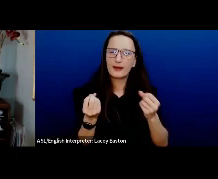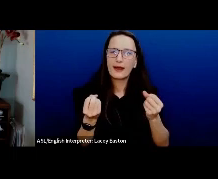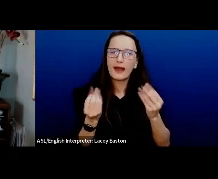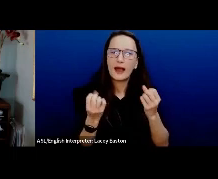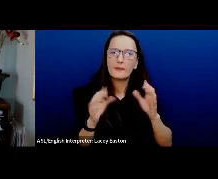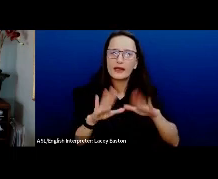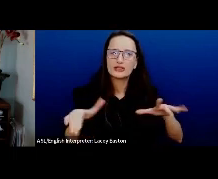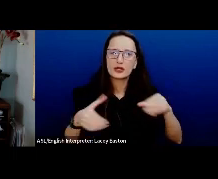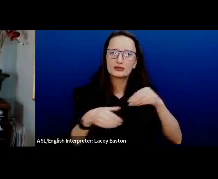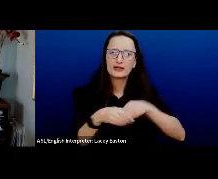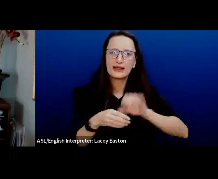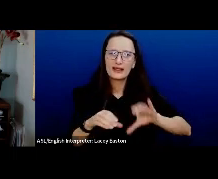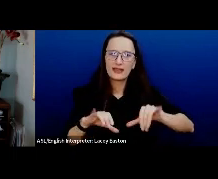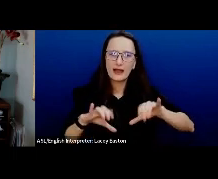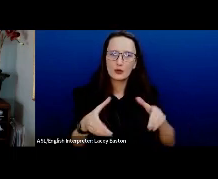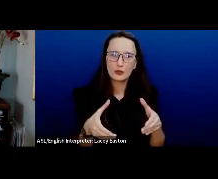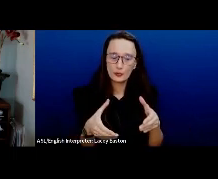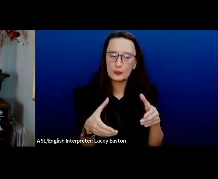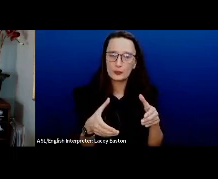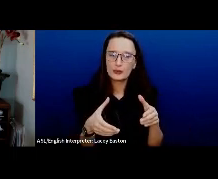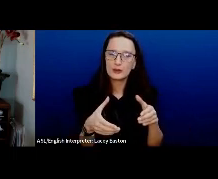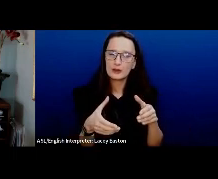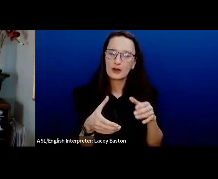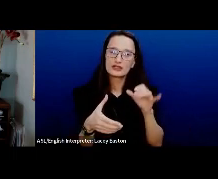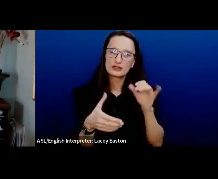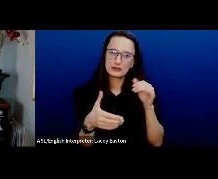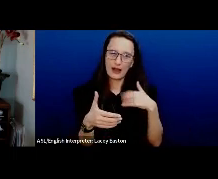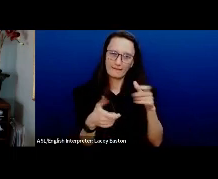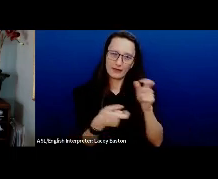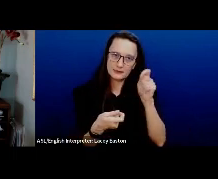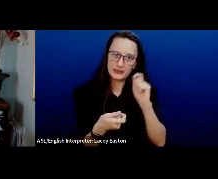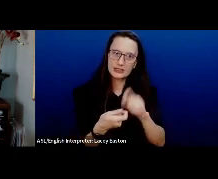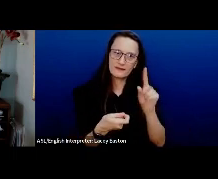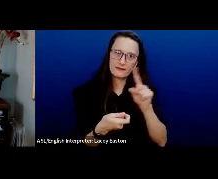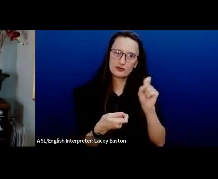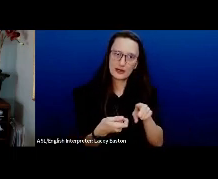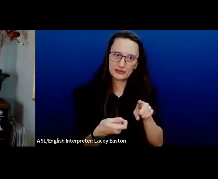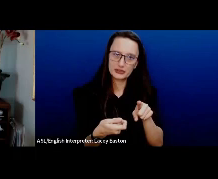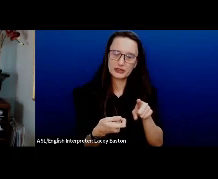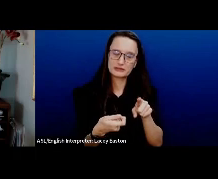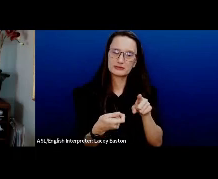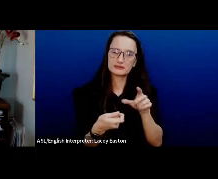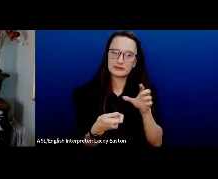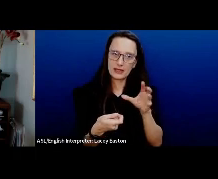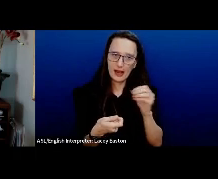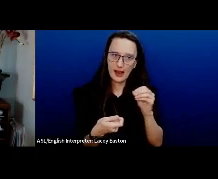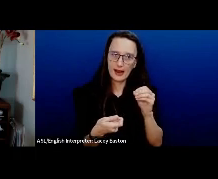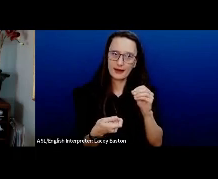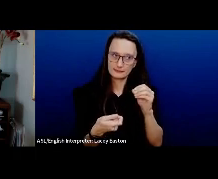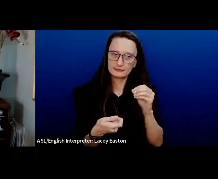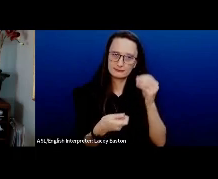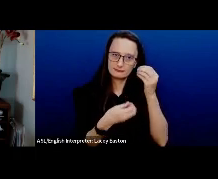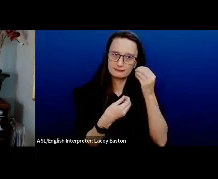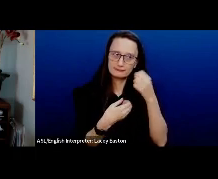llegar a , llegar a los detalles de lo que se ofrecerá a su hijo. Asistir,